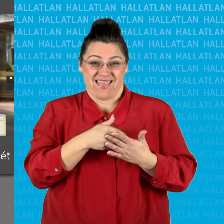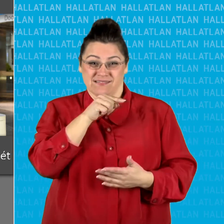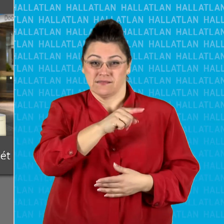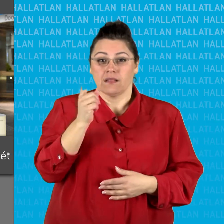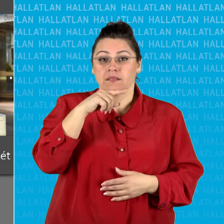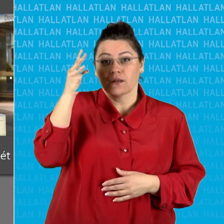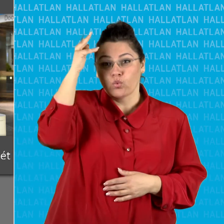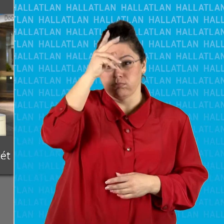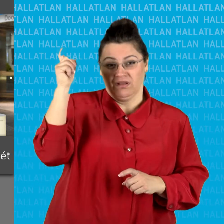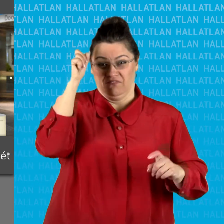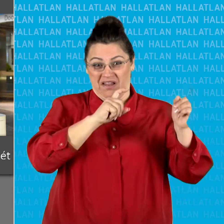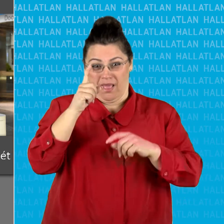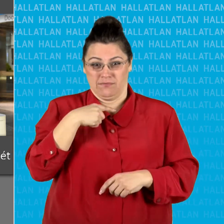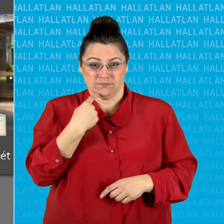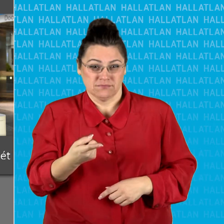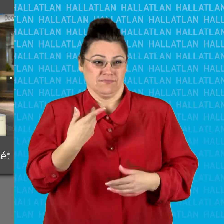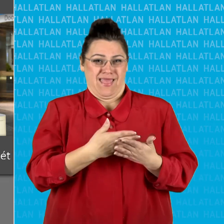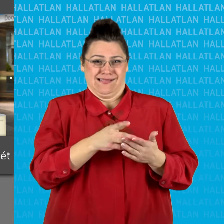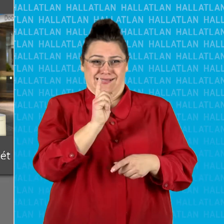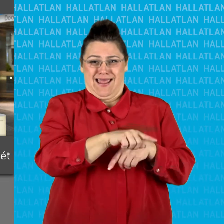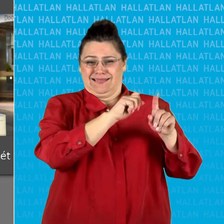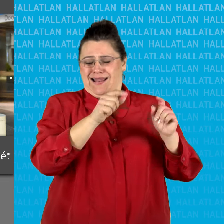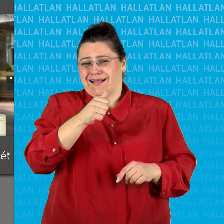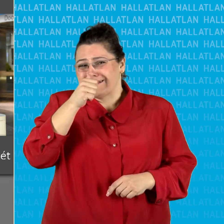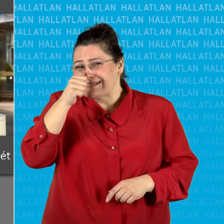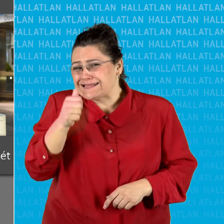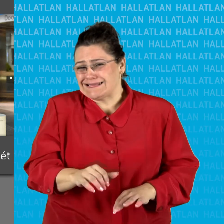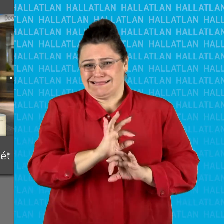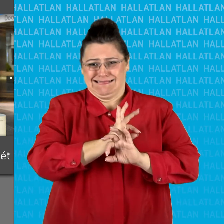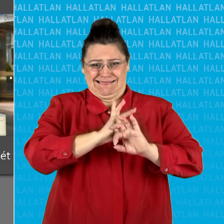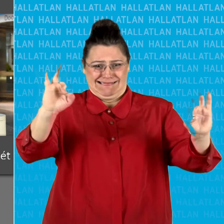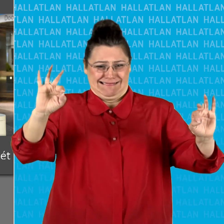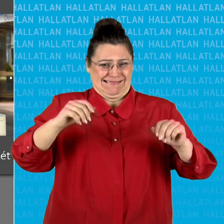de Trump szerint a rendelet „prímán működik”,